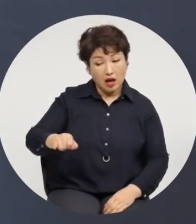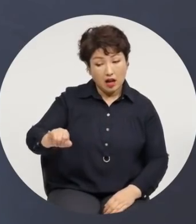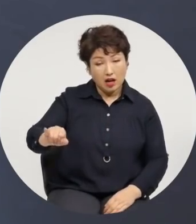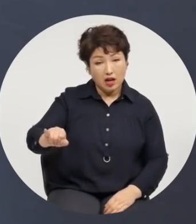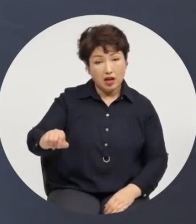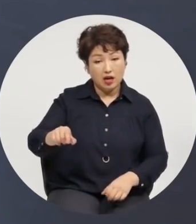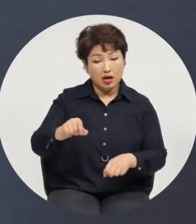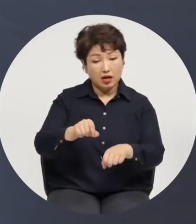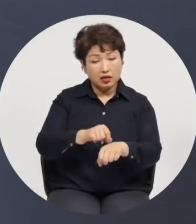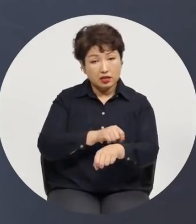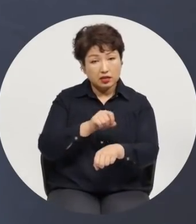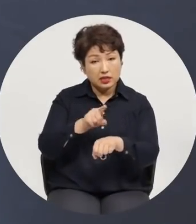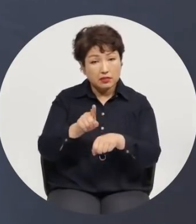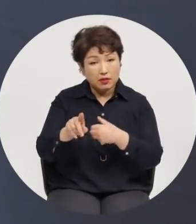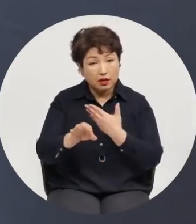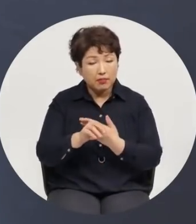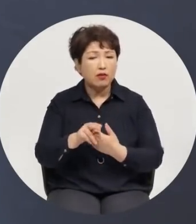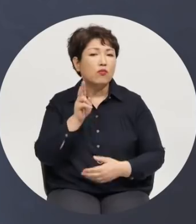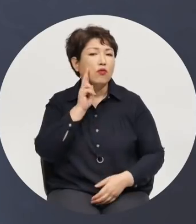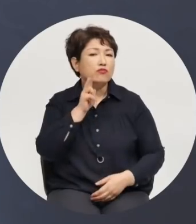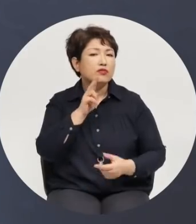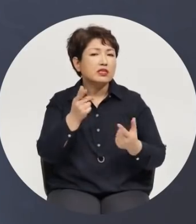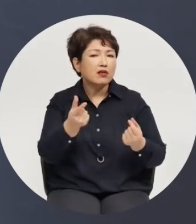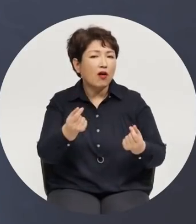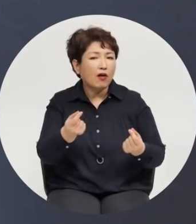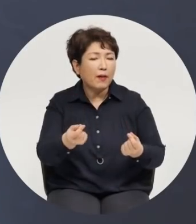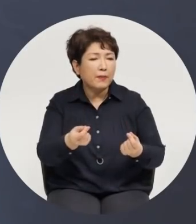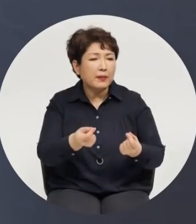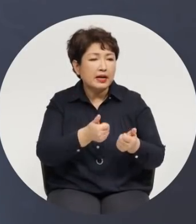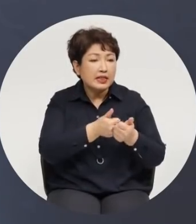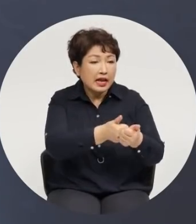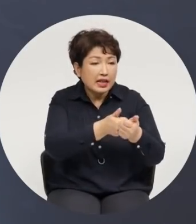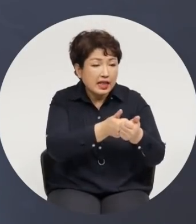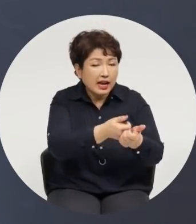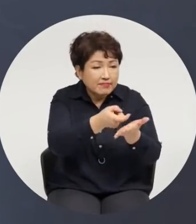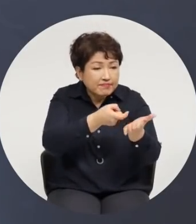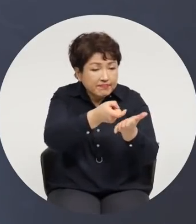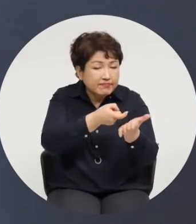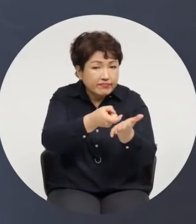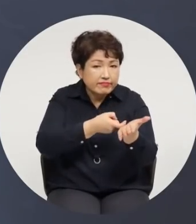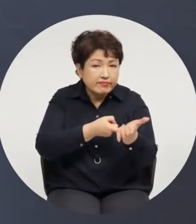아이의 특징은 '따라 배우기'에요 뭐든지 원숭이처럼 흉내 내는 것이 아이의 특징입니다